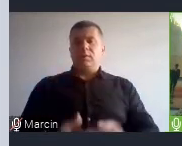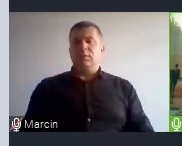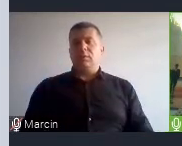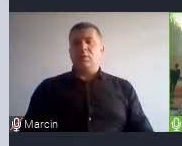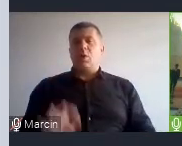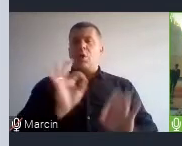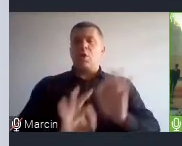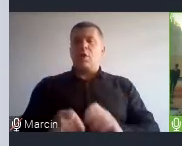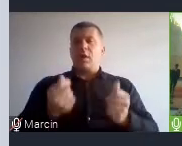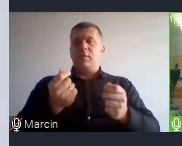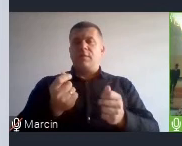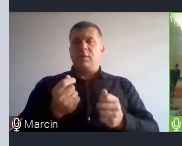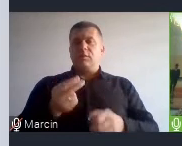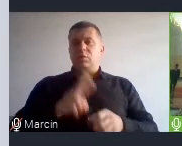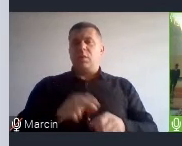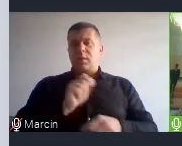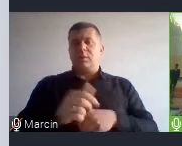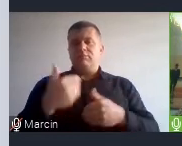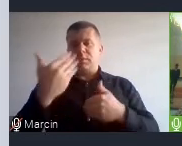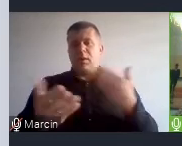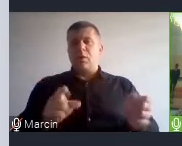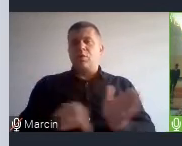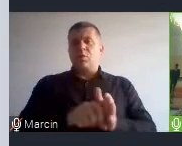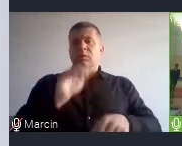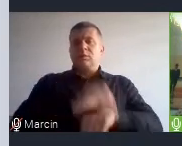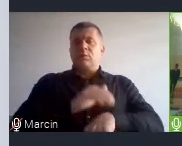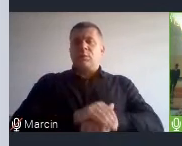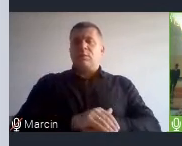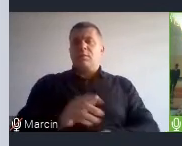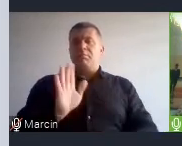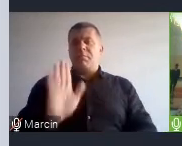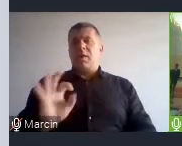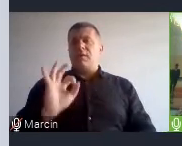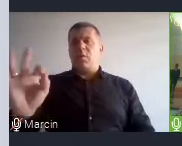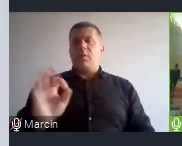Korekty finansowe, które nakładane są na zamówienia, mają swój taryfikator.